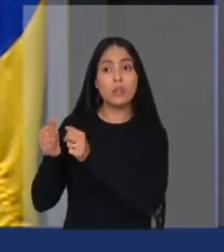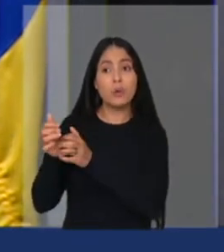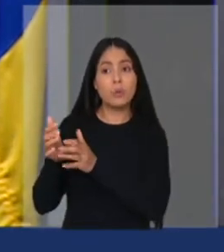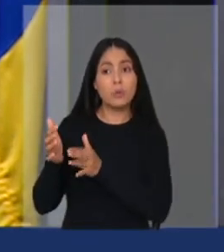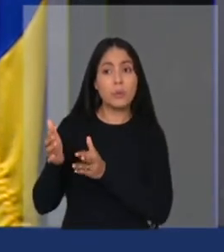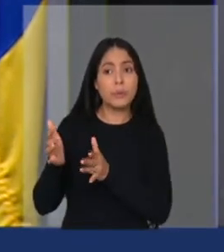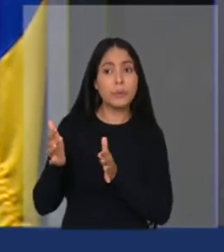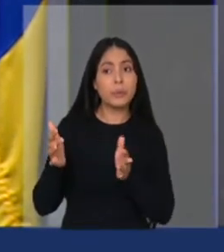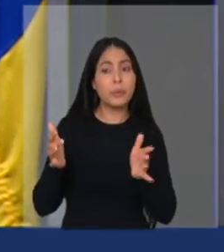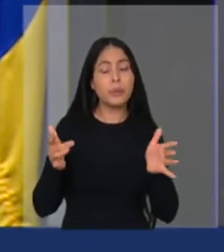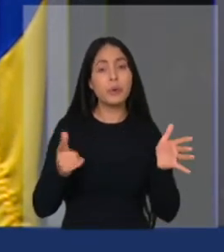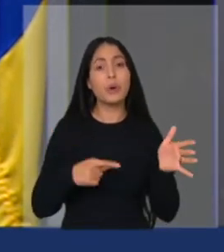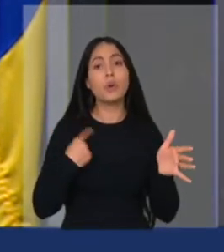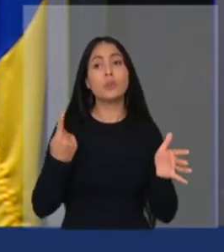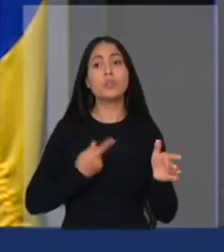ELETRÔNICA, SE TEM UM ÚNICO INDÍCIOS DE FRAUDE. A ÚNICA